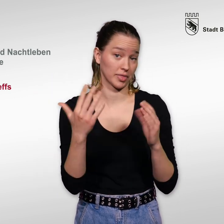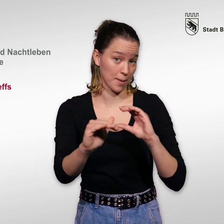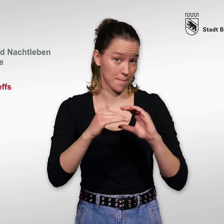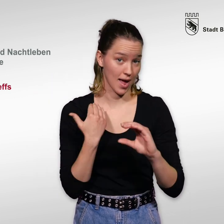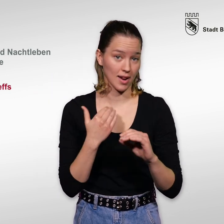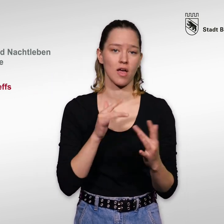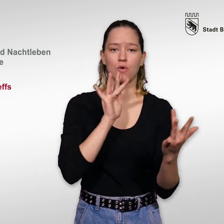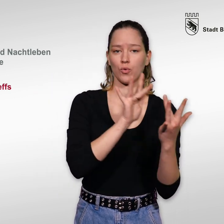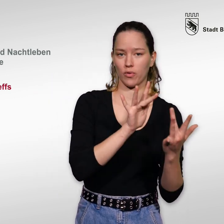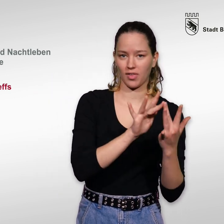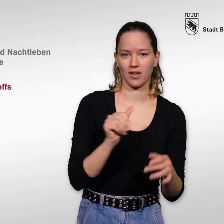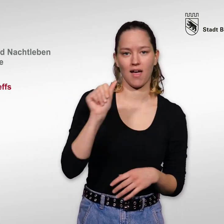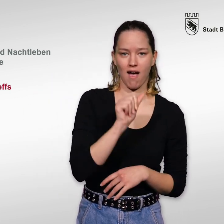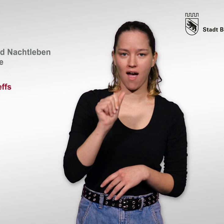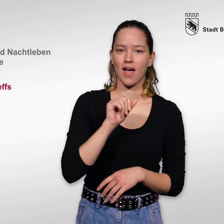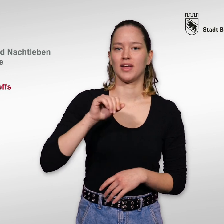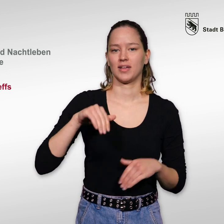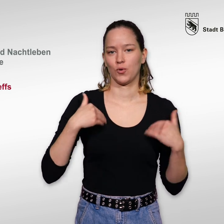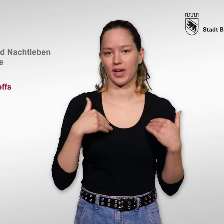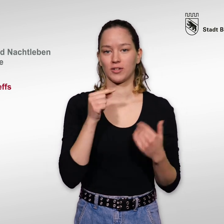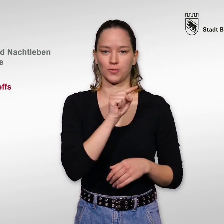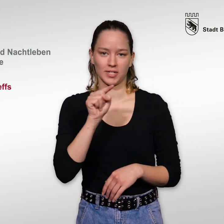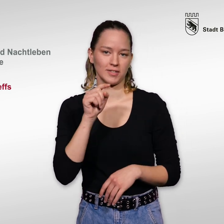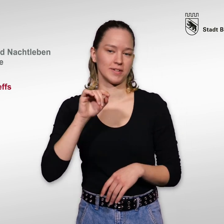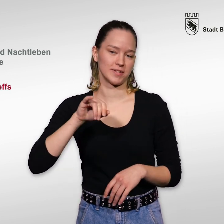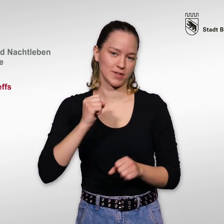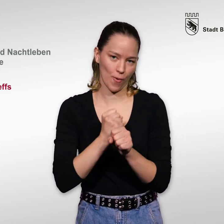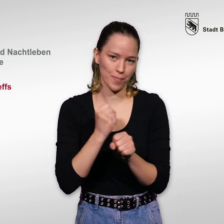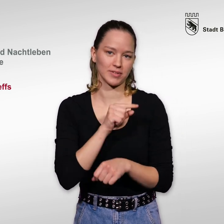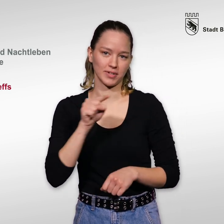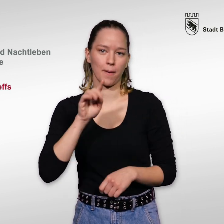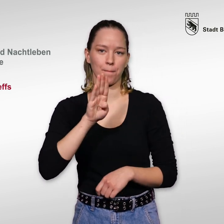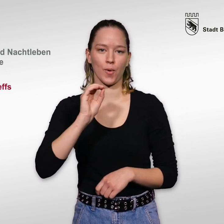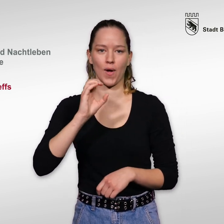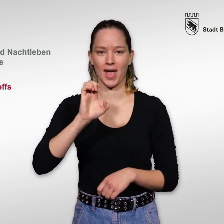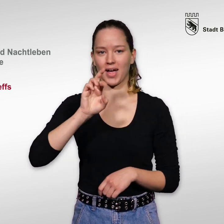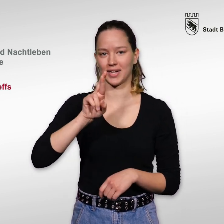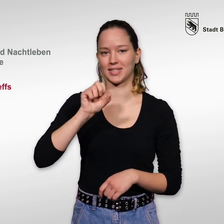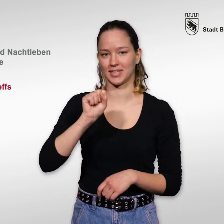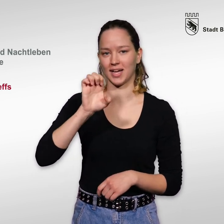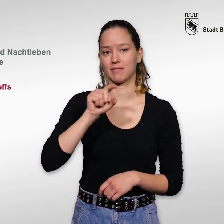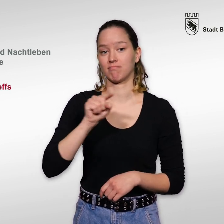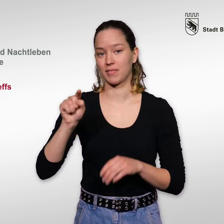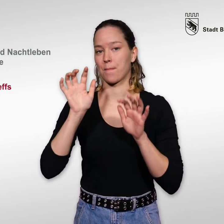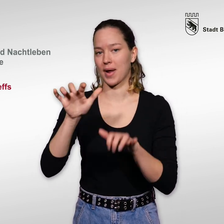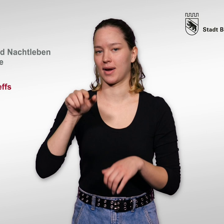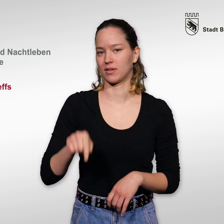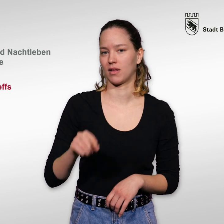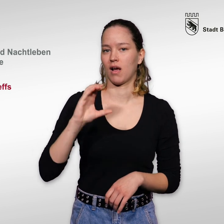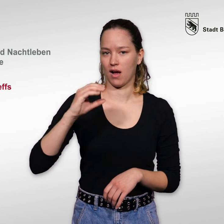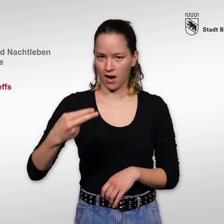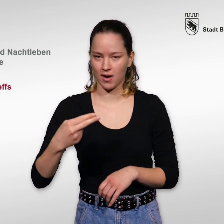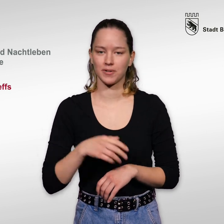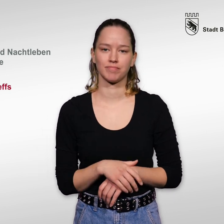oder per E-Mail: kontakt@jugend-job-boerse-bern.ch.